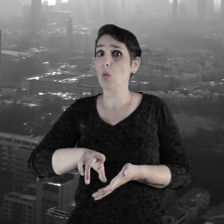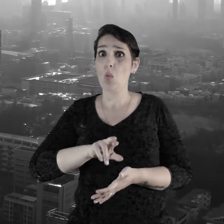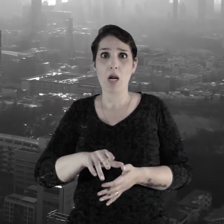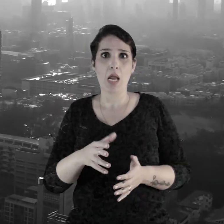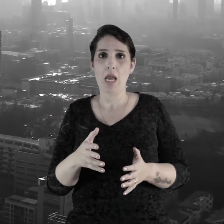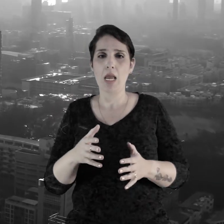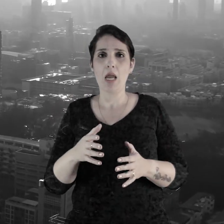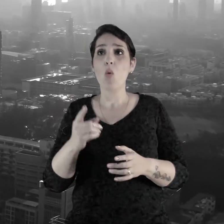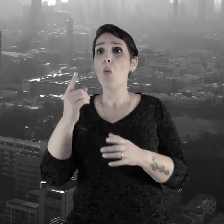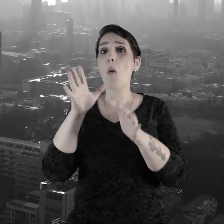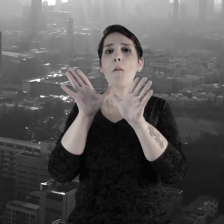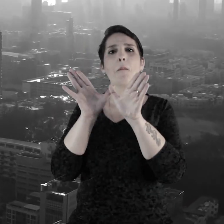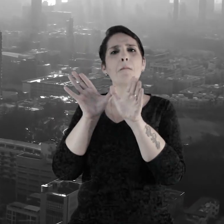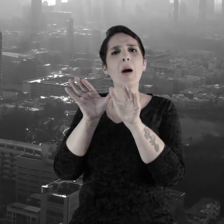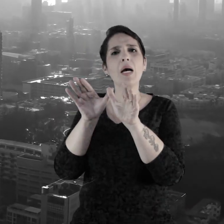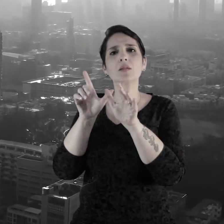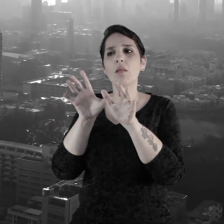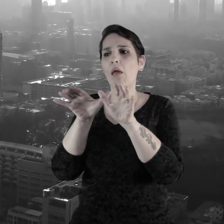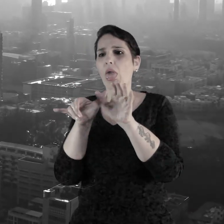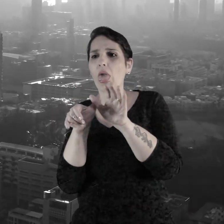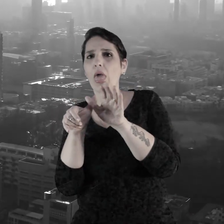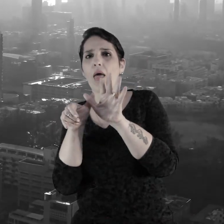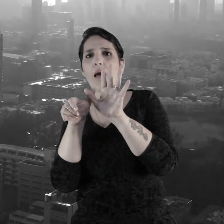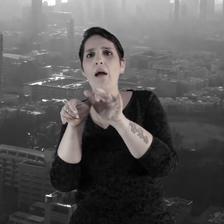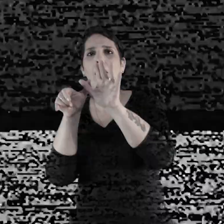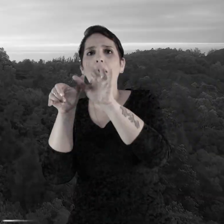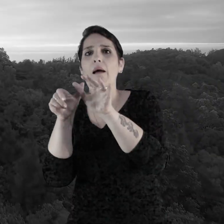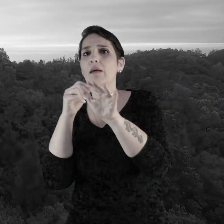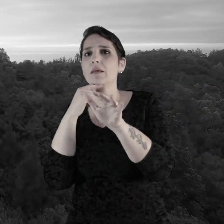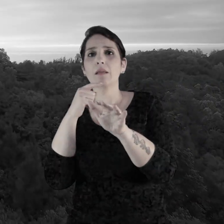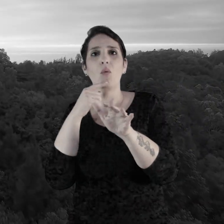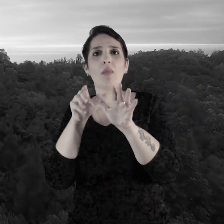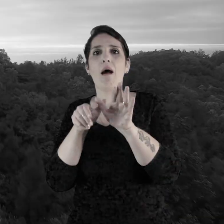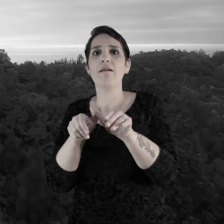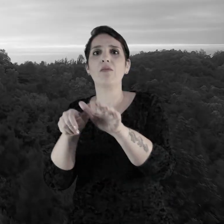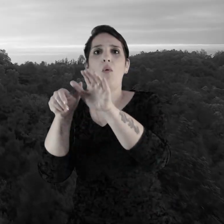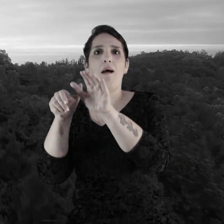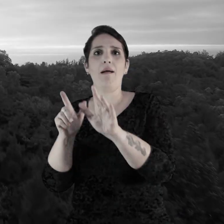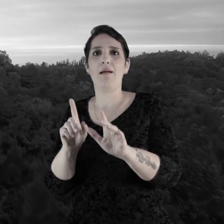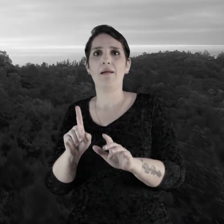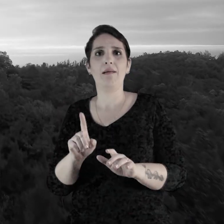Um pássaro com asas quebradas que não podem voar.